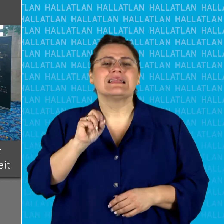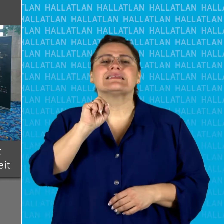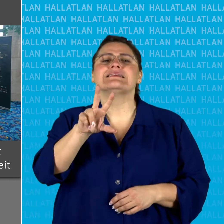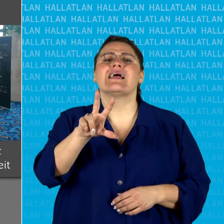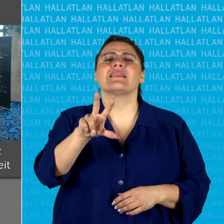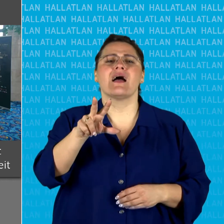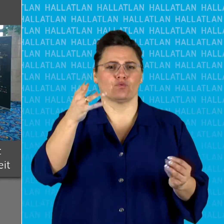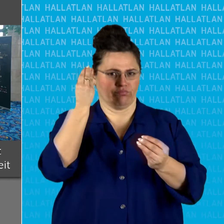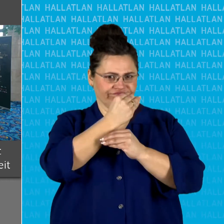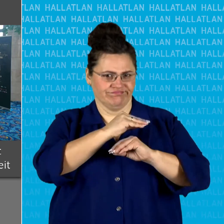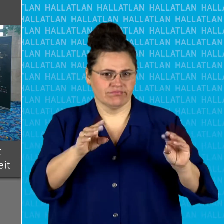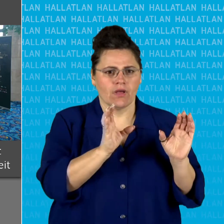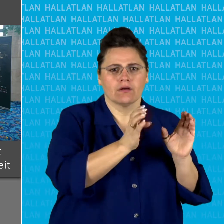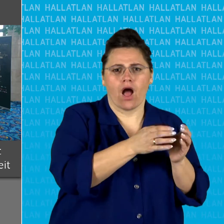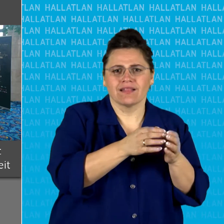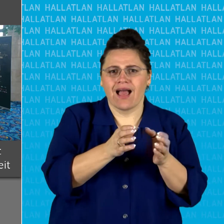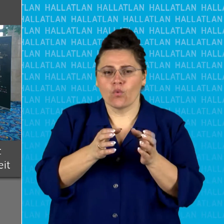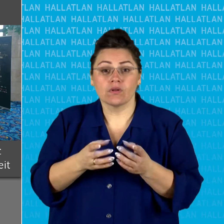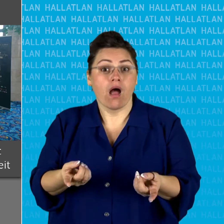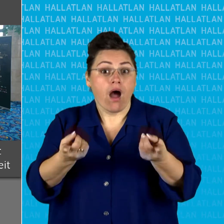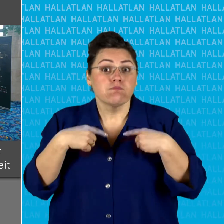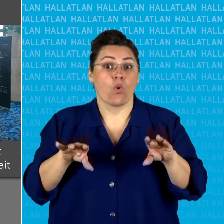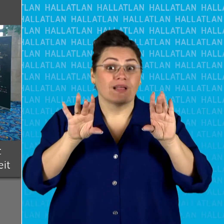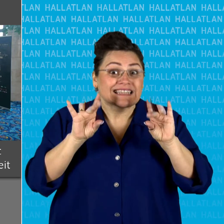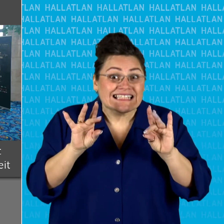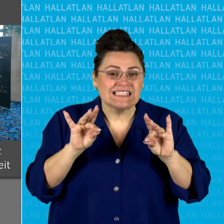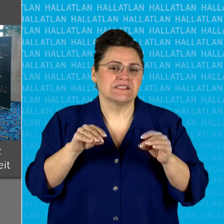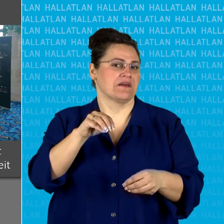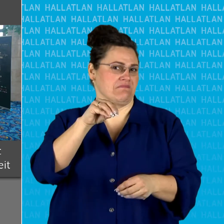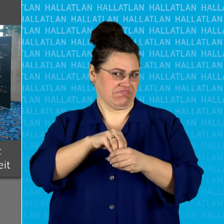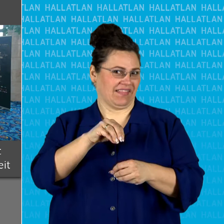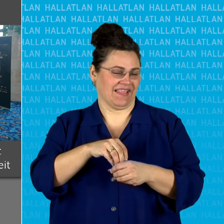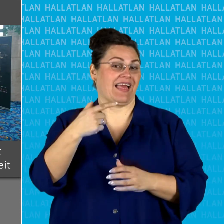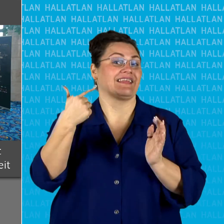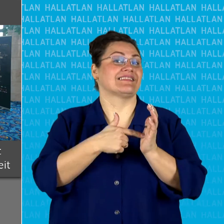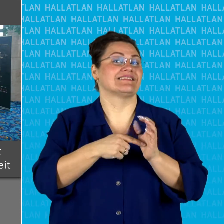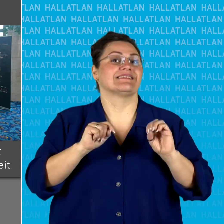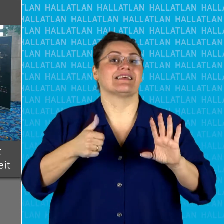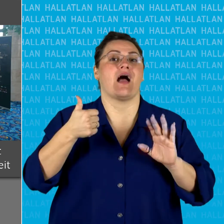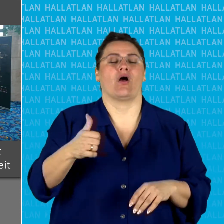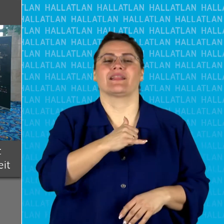A tizenhárom meghirdetett kategória tíz, 2016. évben